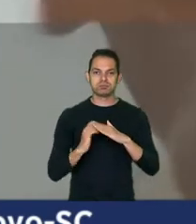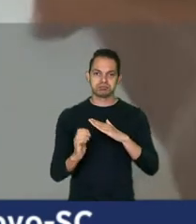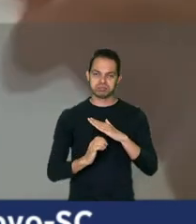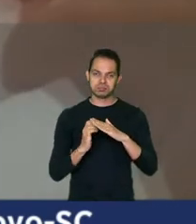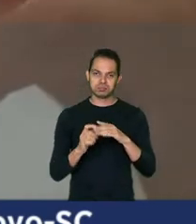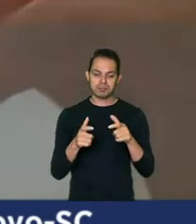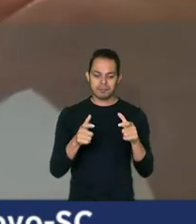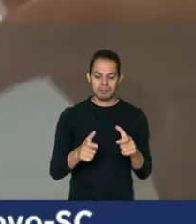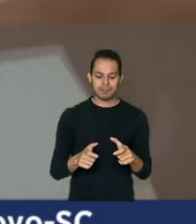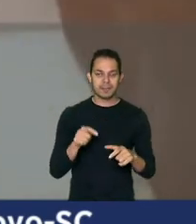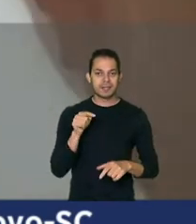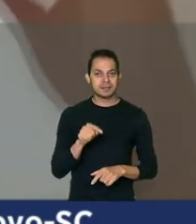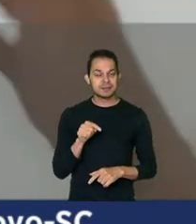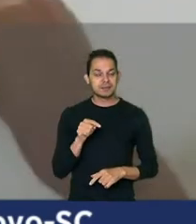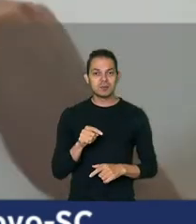BRASIL INTEIRO. ENTÃO CONFORME UMA REGRA VAI